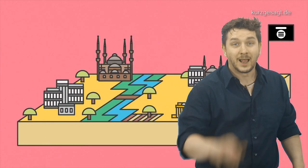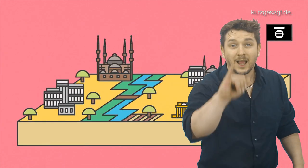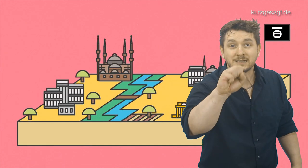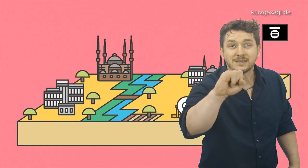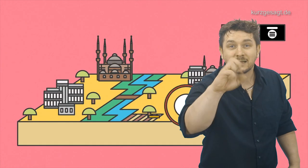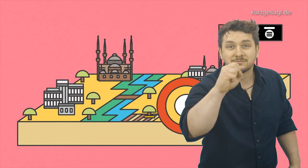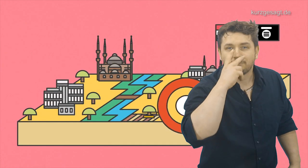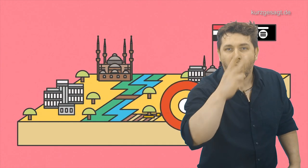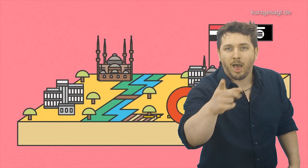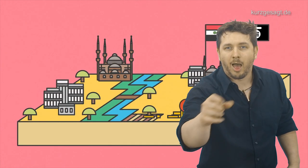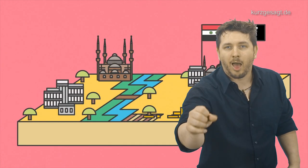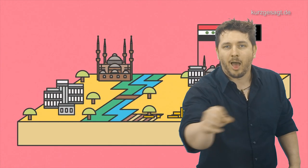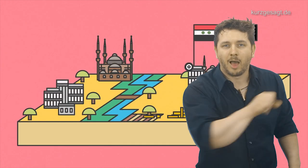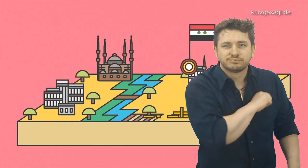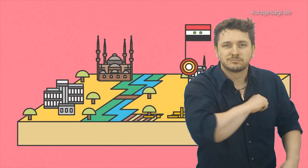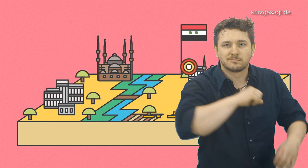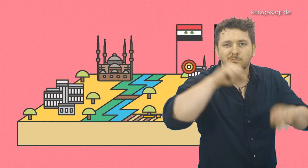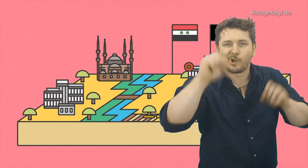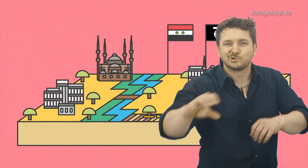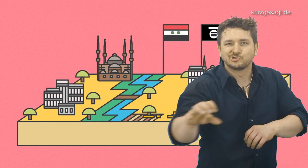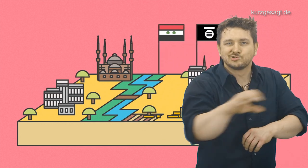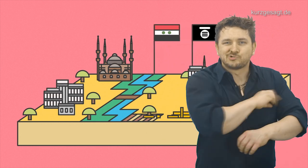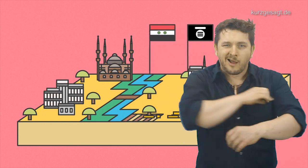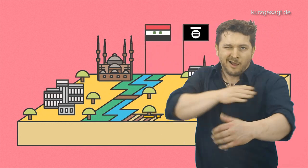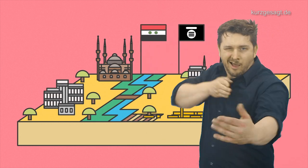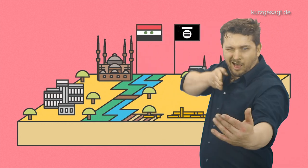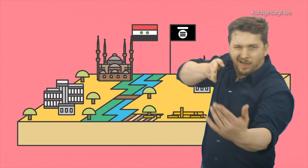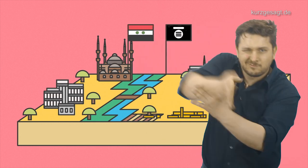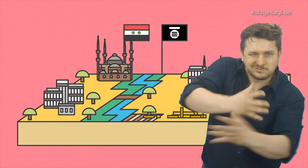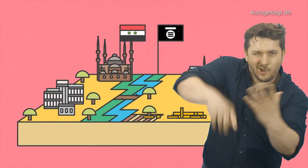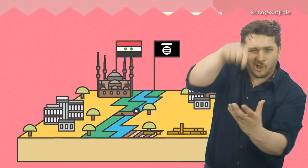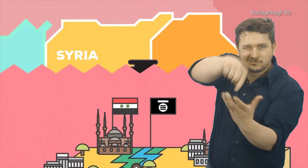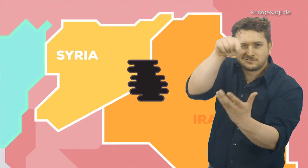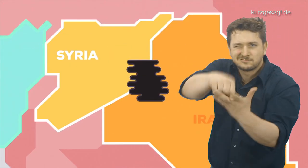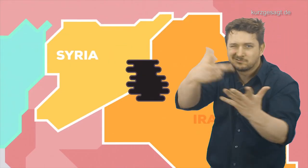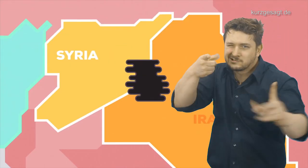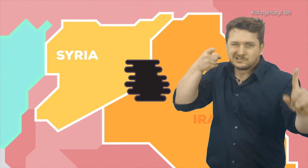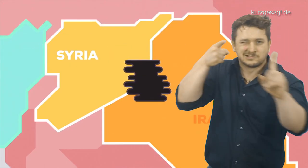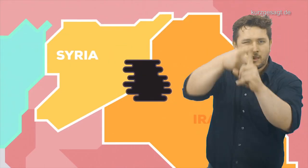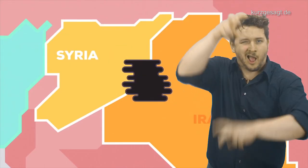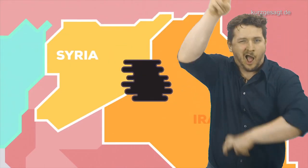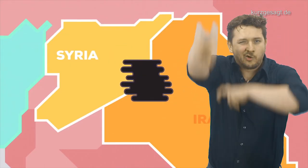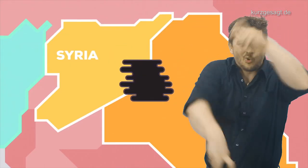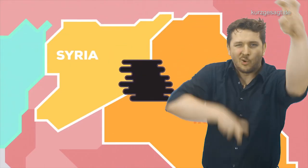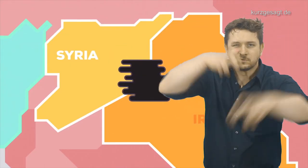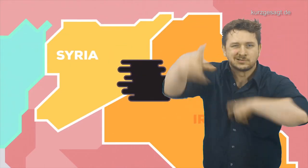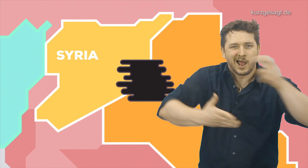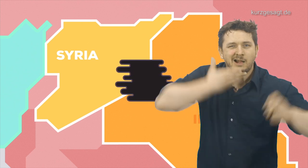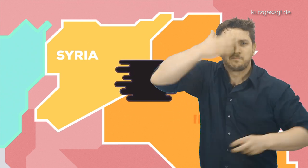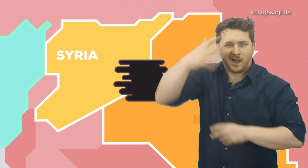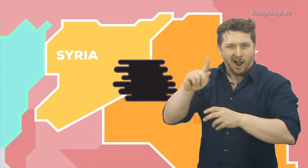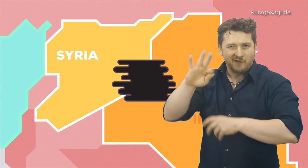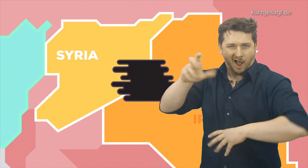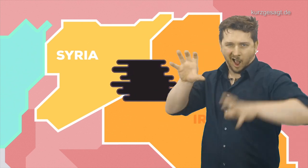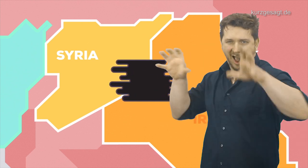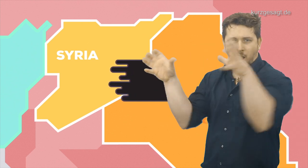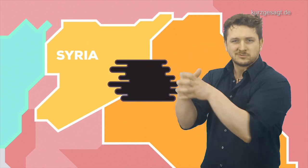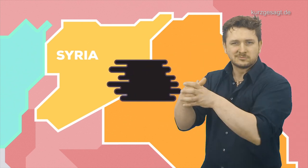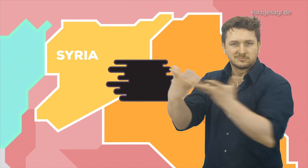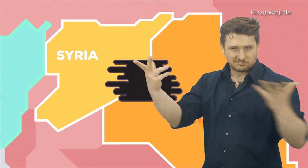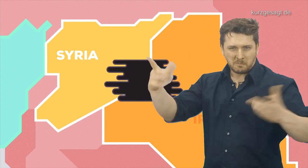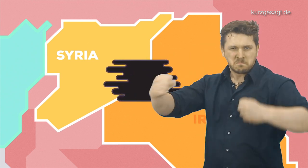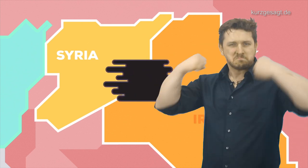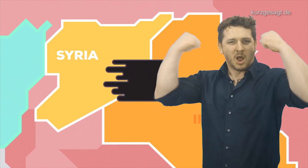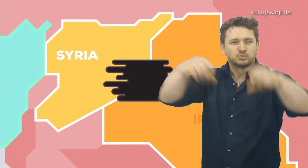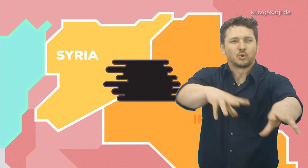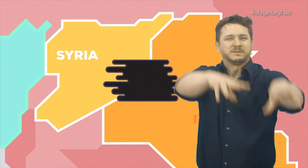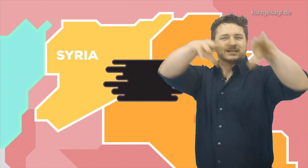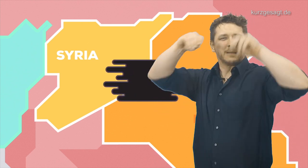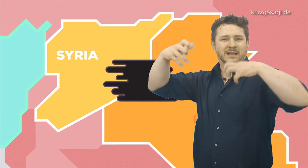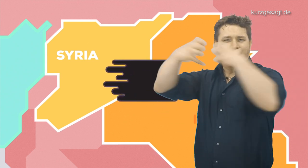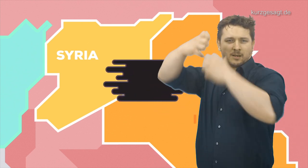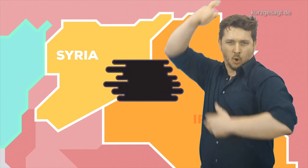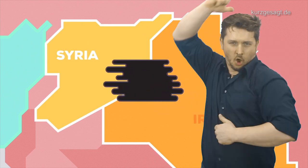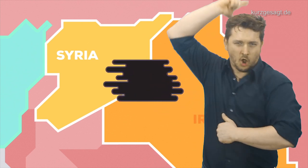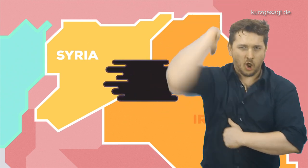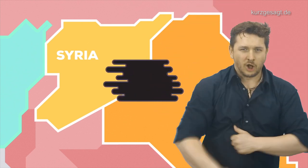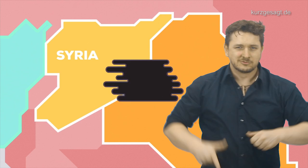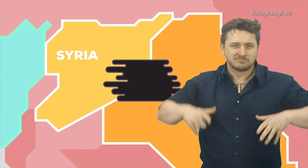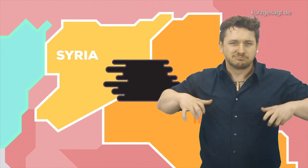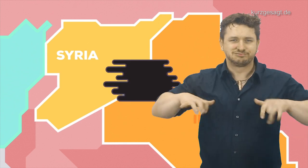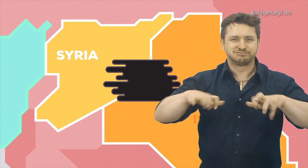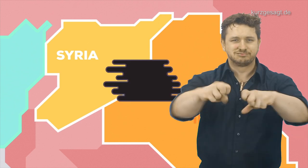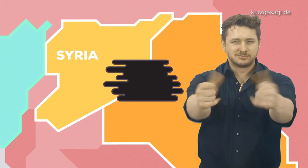Die ISIS nutzte die Chance und mischte sich mitten im Chaos ein. Ein Kalifat sollte die Macht übernehmen. Der Krieg begann.